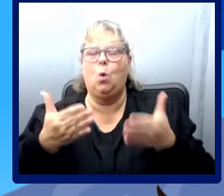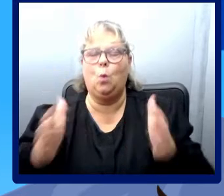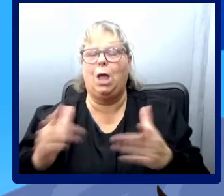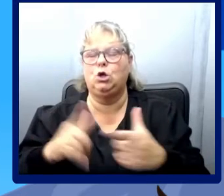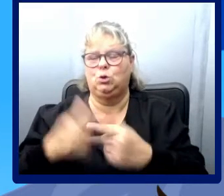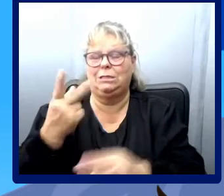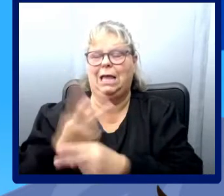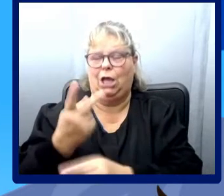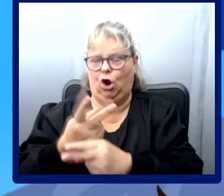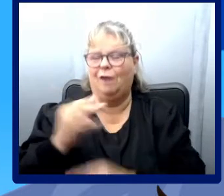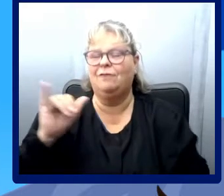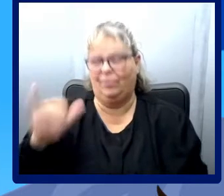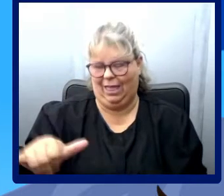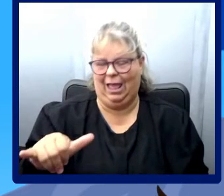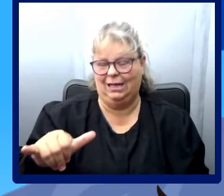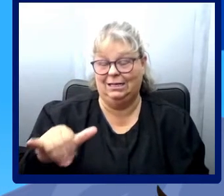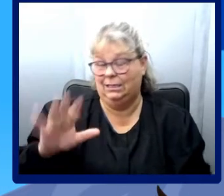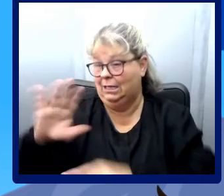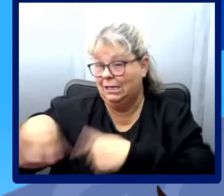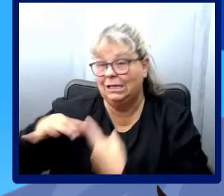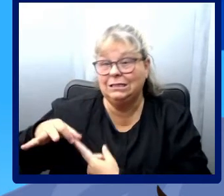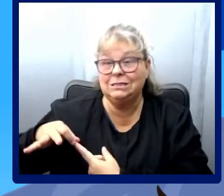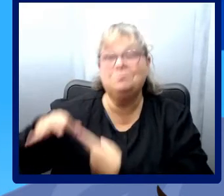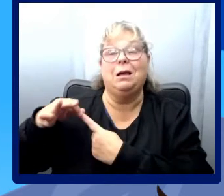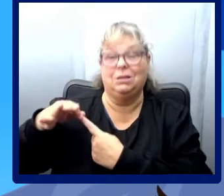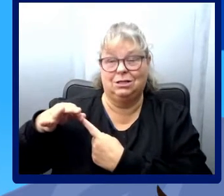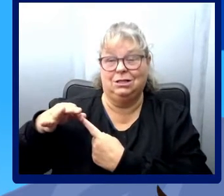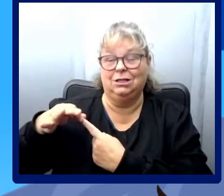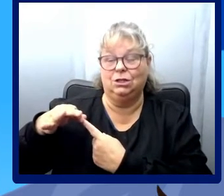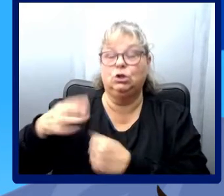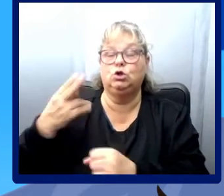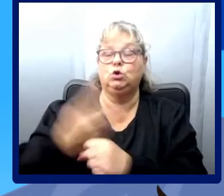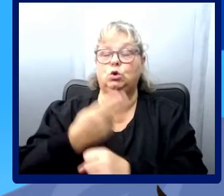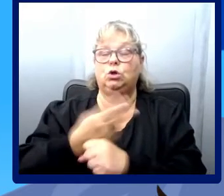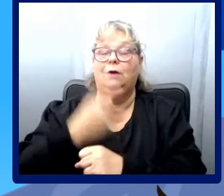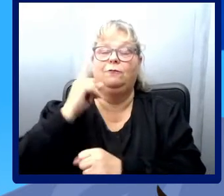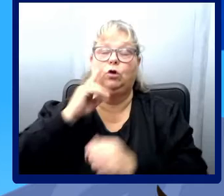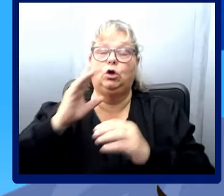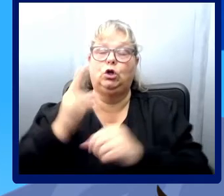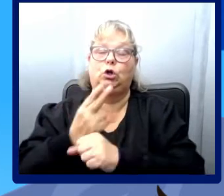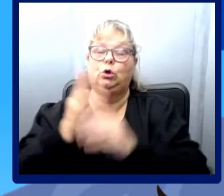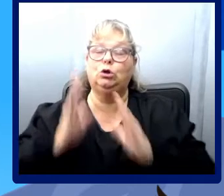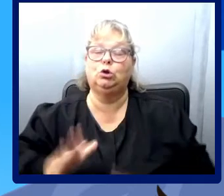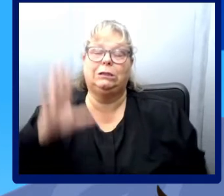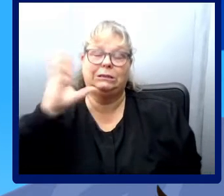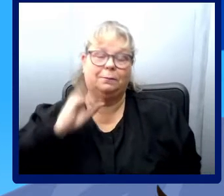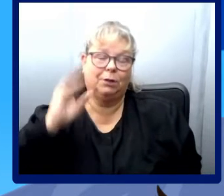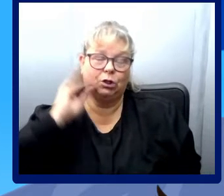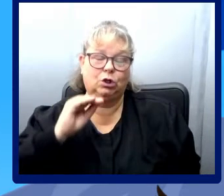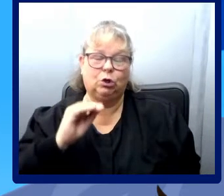especialmente para la experiencia del usuario final porque no dejarán a su usuario confundido